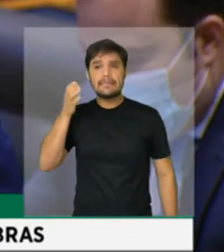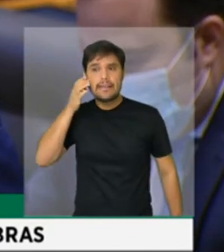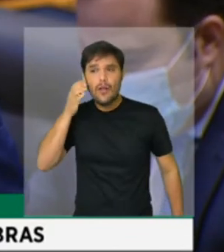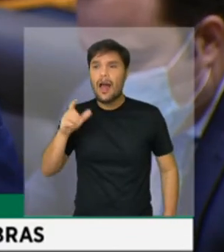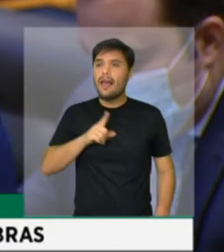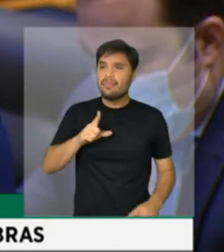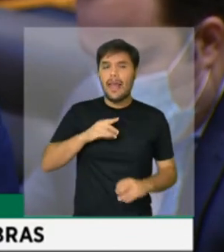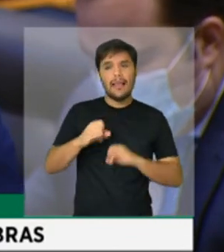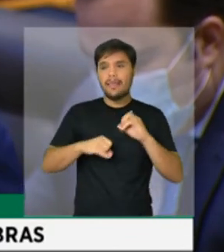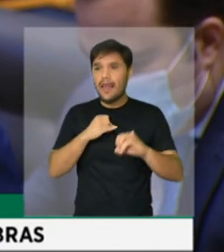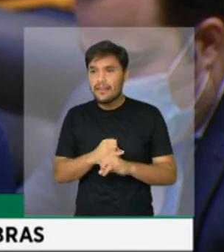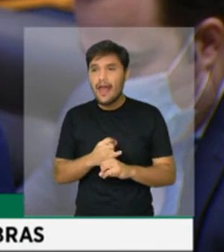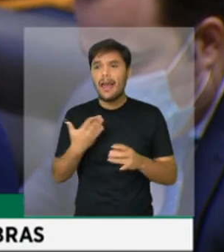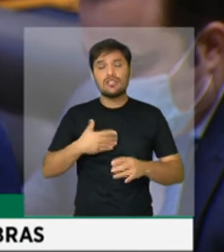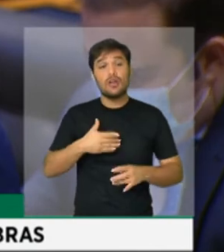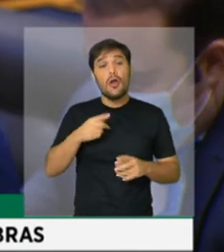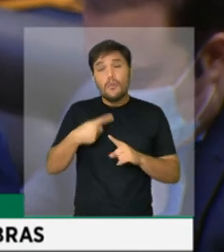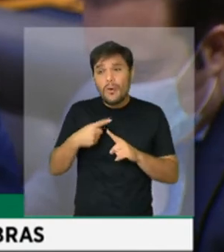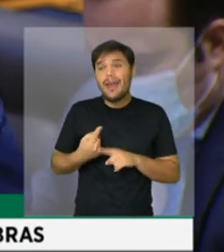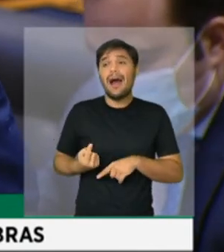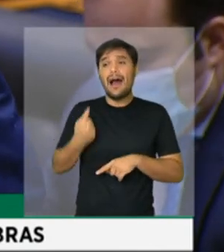ACESSO A INTERNET GRAÇAS A ESSA NOSSA AÇÃO. NÓS